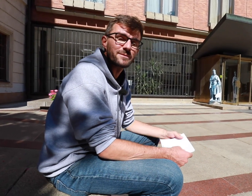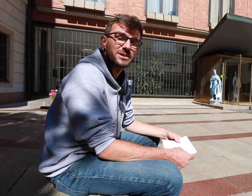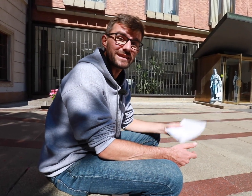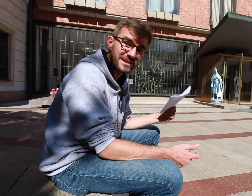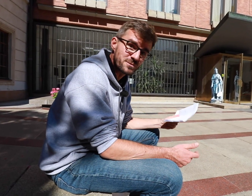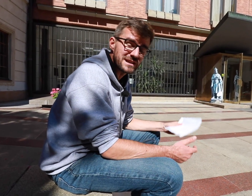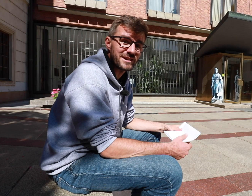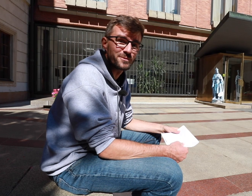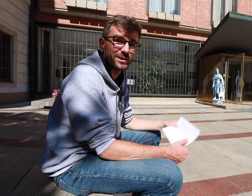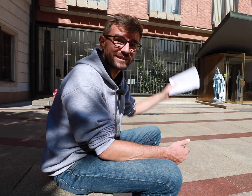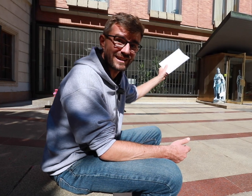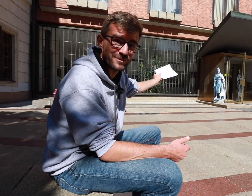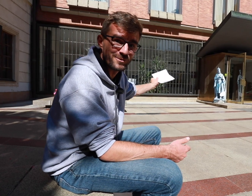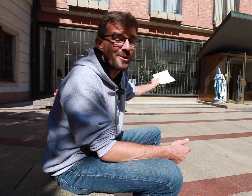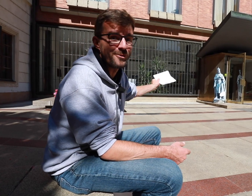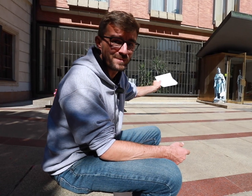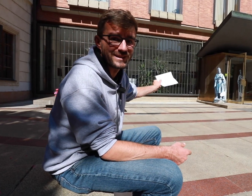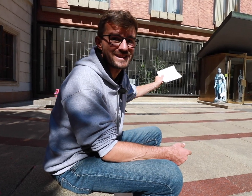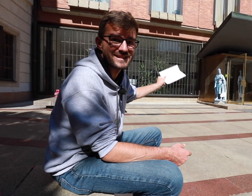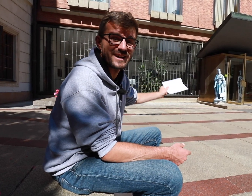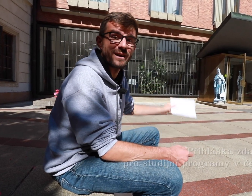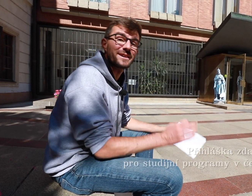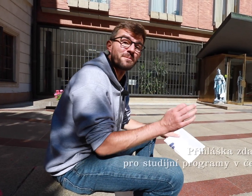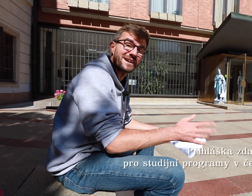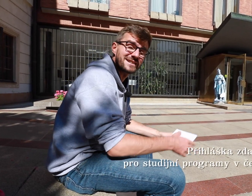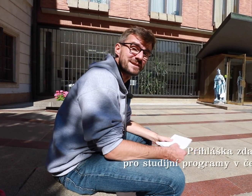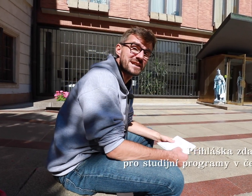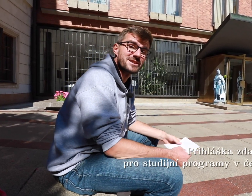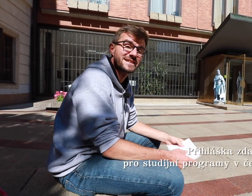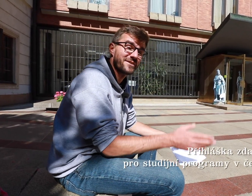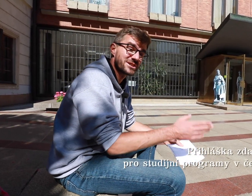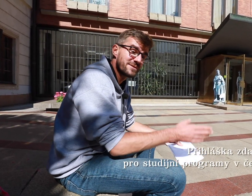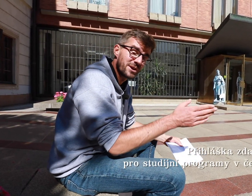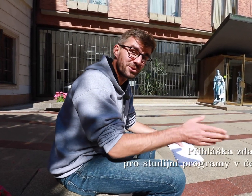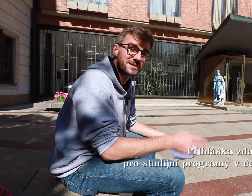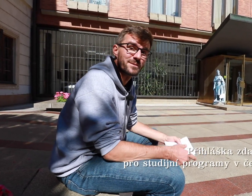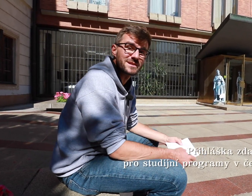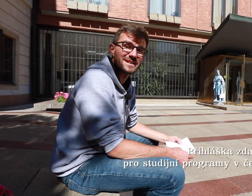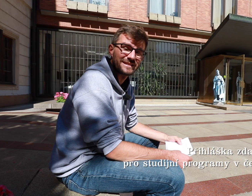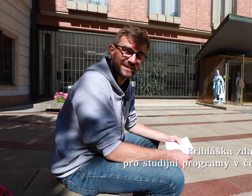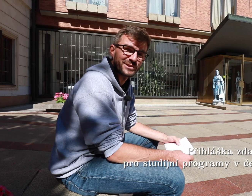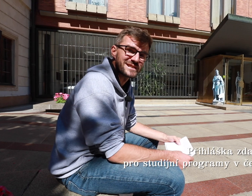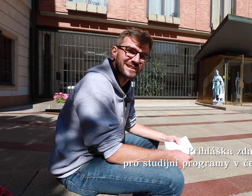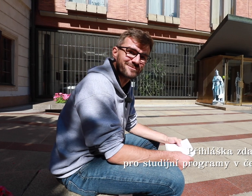tak můžete jednu přihlášku podat na Karlovku úplně zdarma. Ale pozor, tyhle přihlášky se odevzdávají dřív do konce prosince, tak na to myslet.